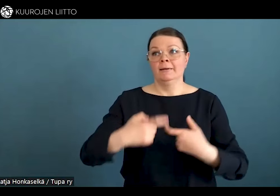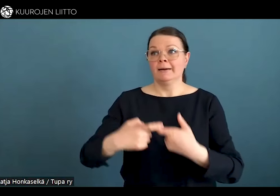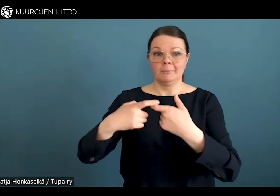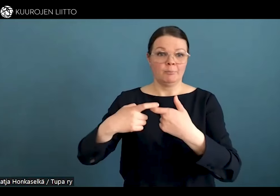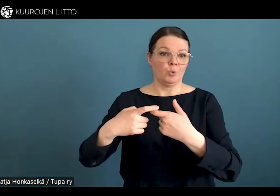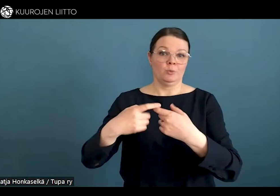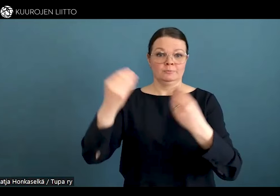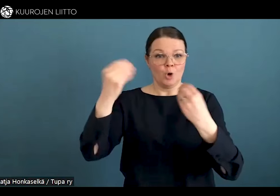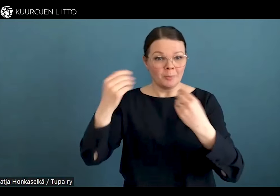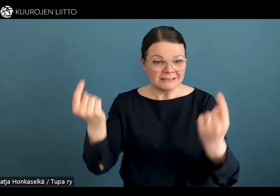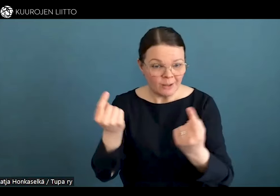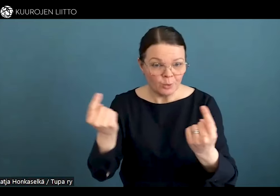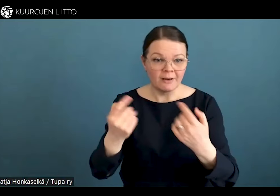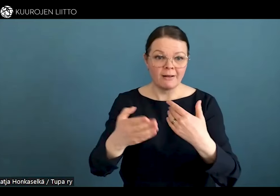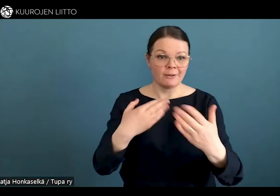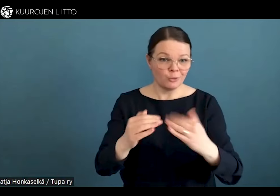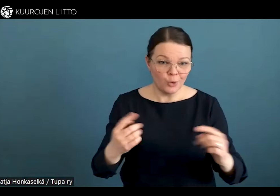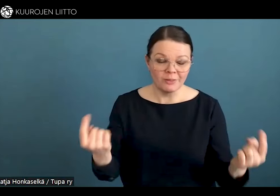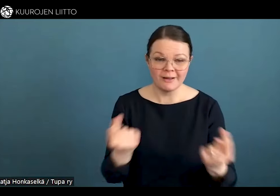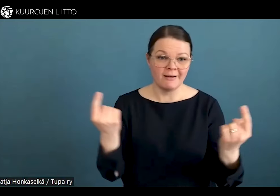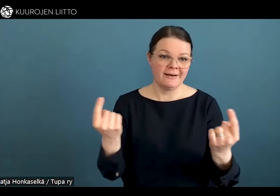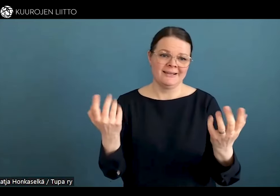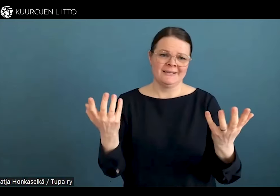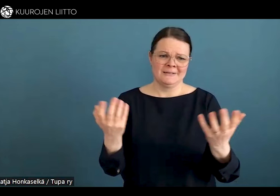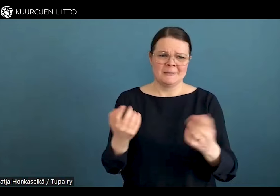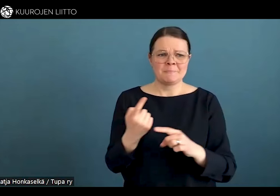kuin vaikkapa opiskelu- tai työtilanteestaan.